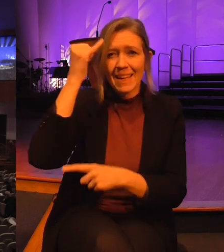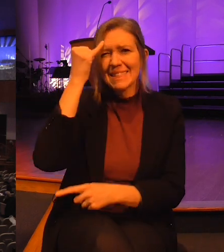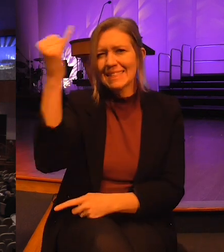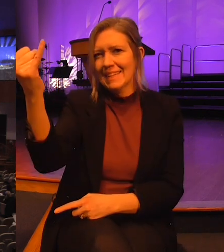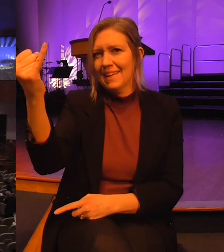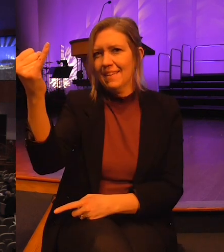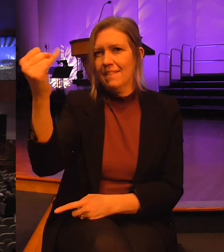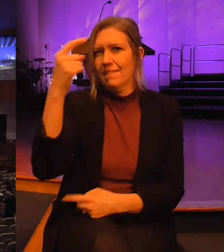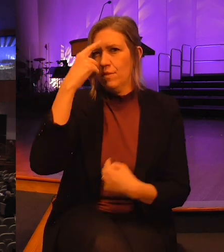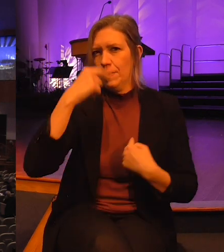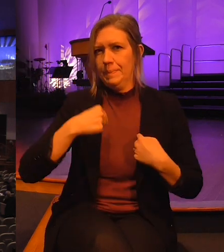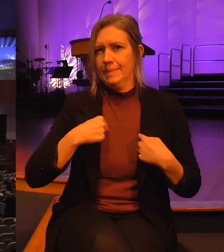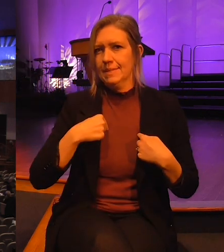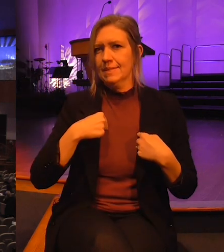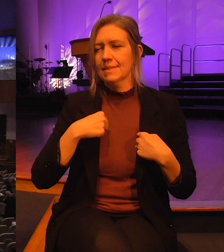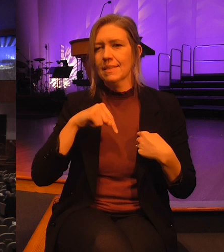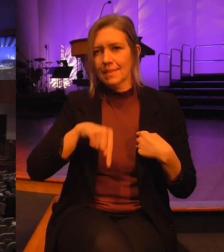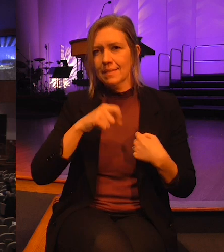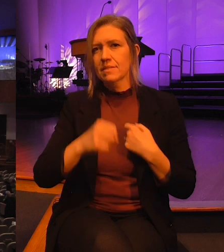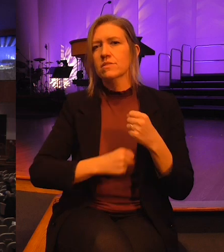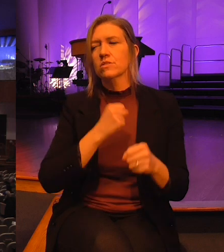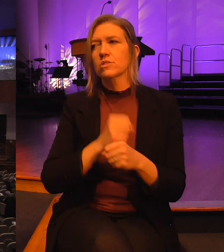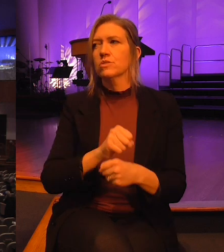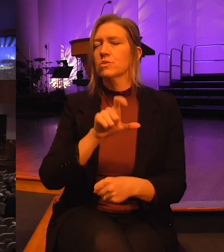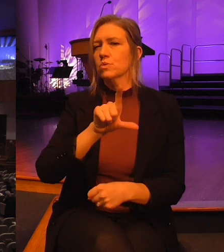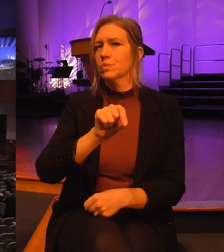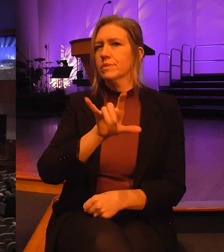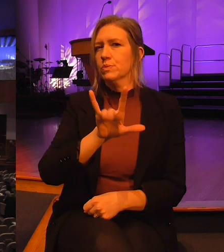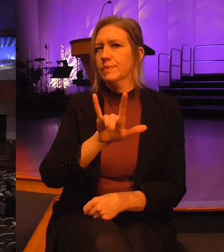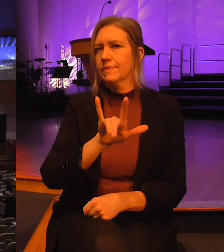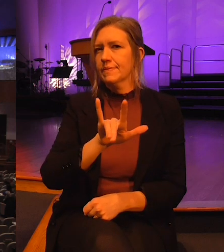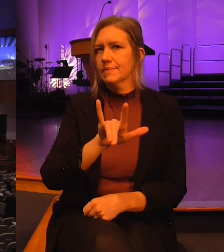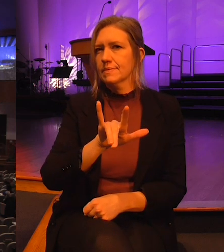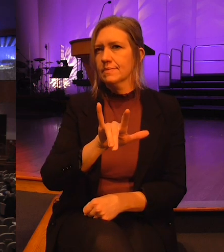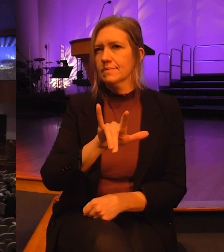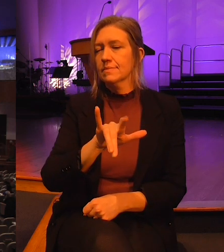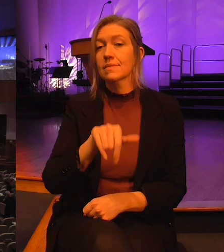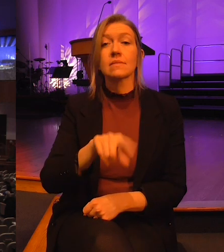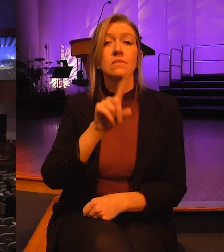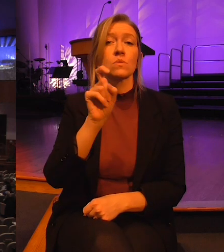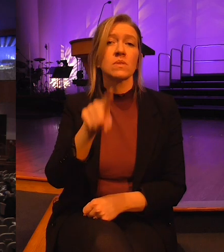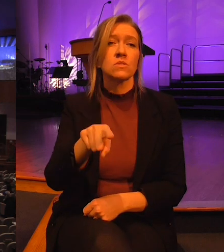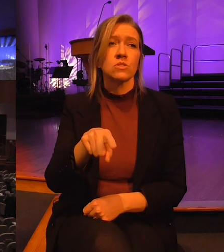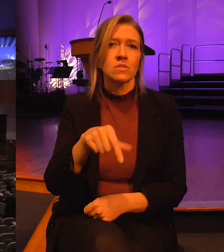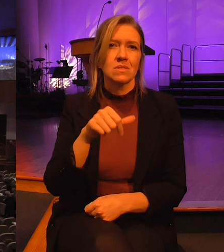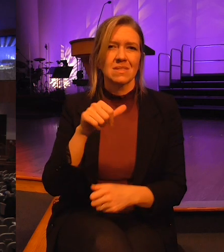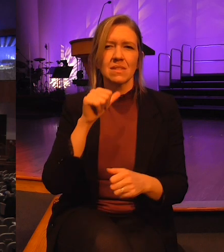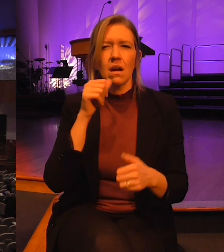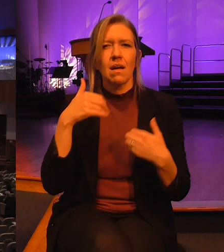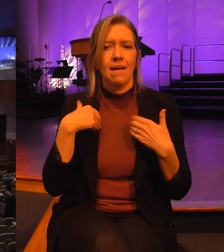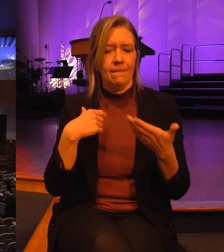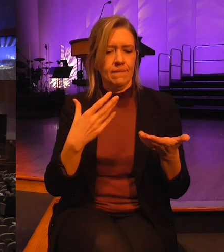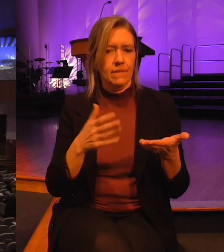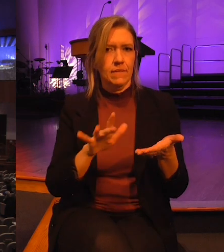2025 esta es la pregunta que no tiene un espacio para escribir así que simplemente escribe en algún lugar cualquier cosa que venga